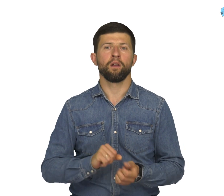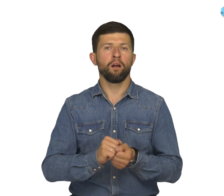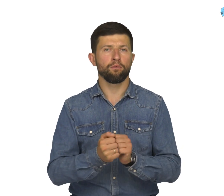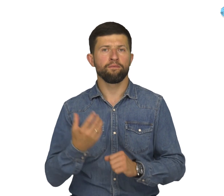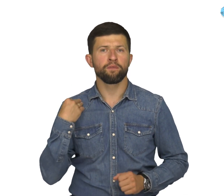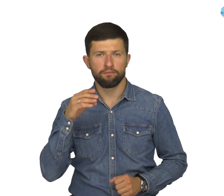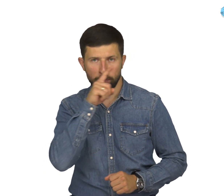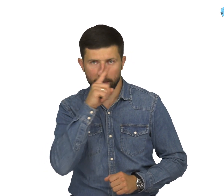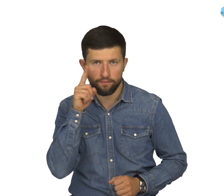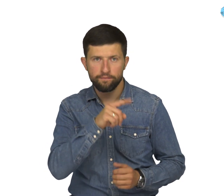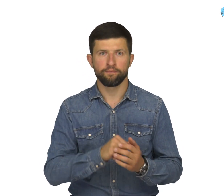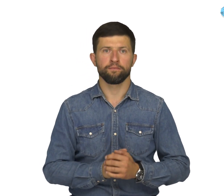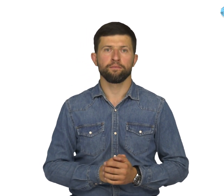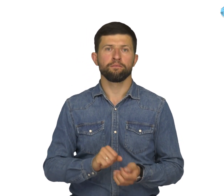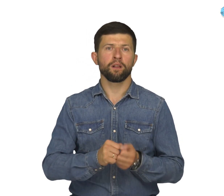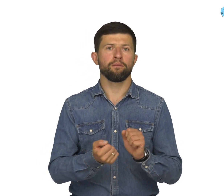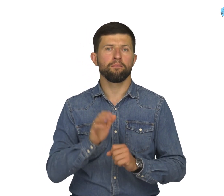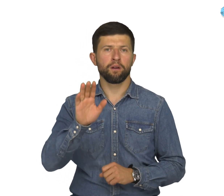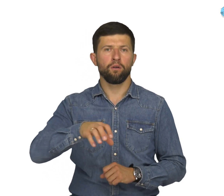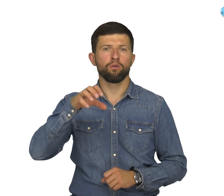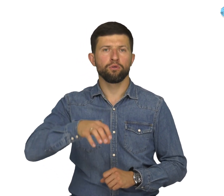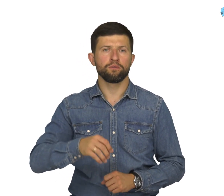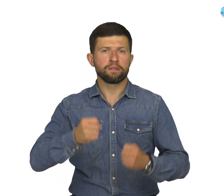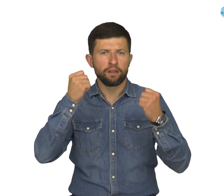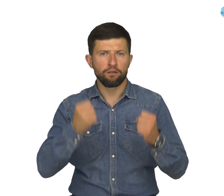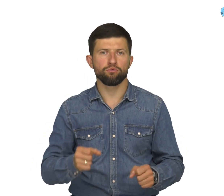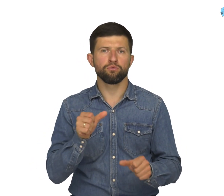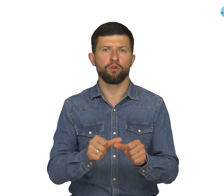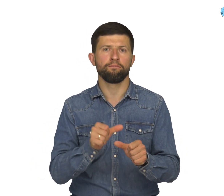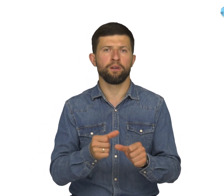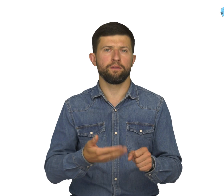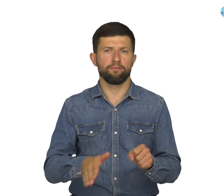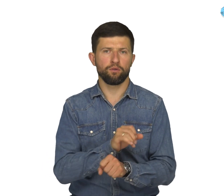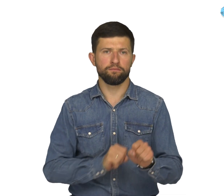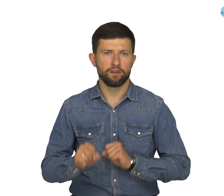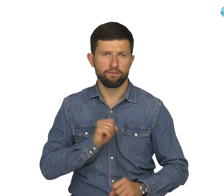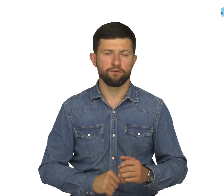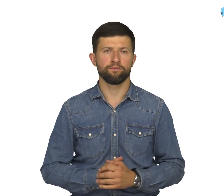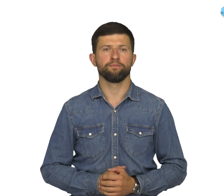są małoletnie lub legitymują się orzeczeniem o znacznym stopniu niepełnosprawności;